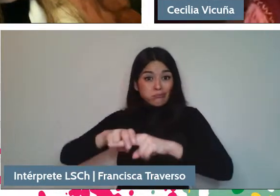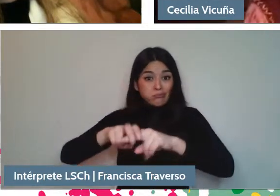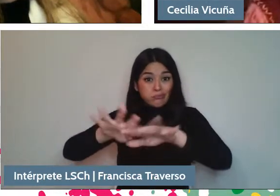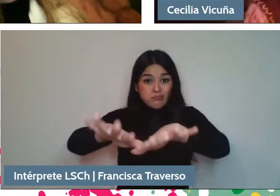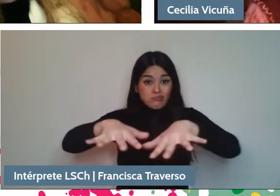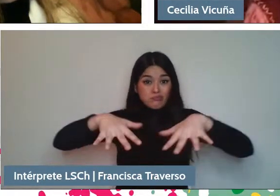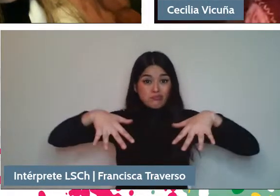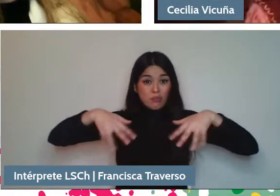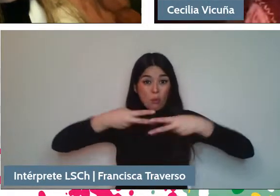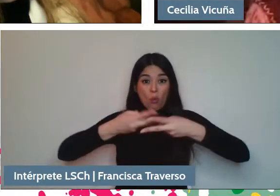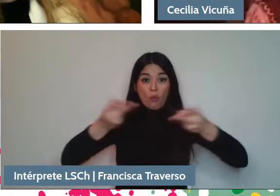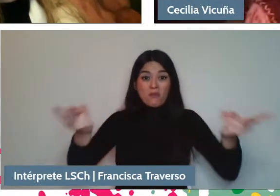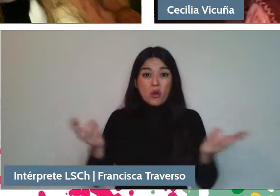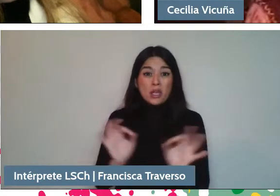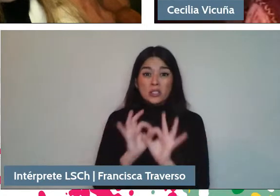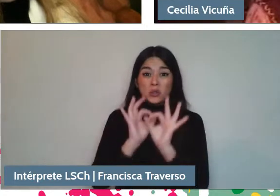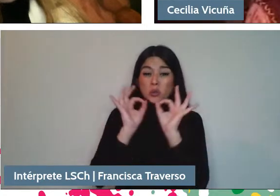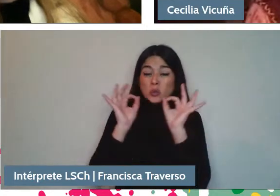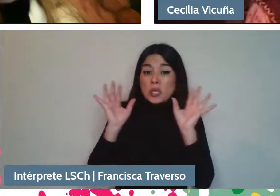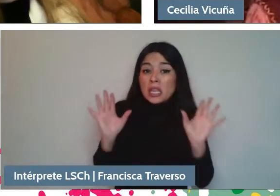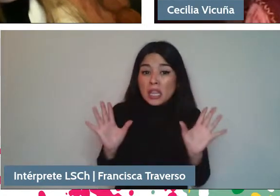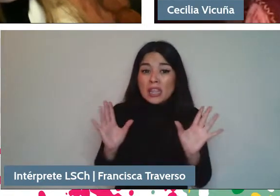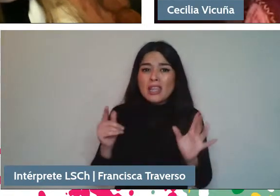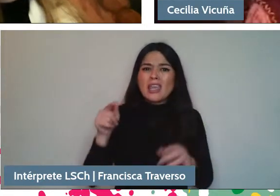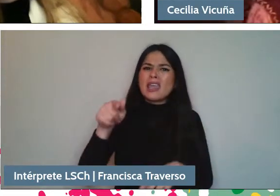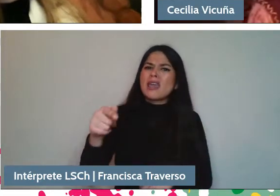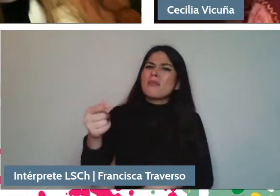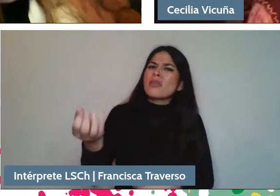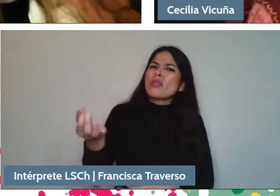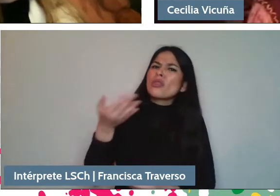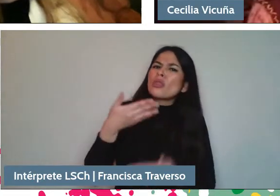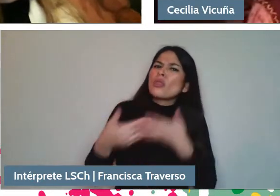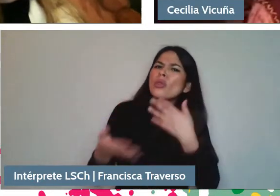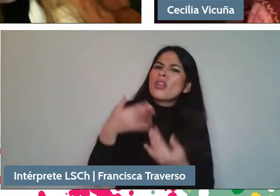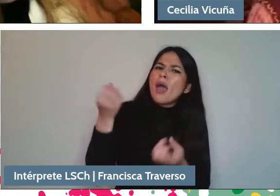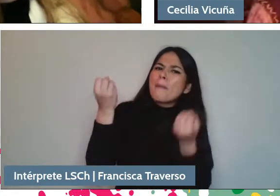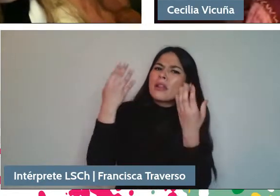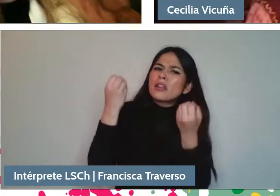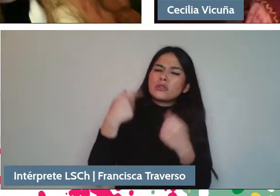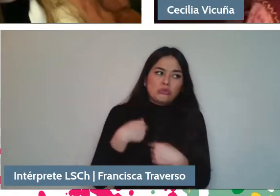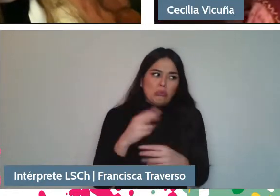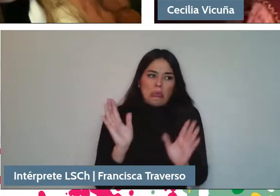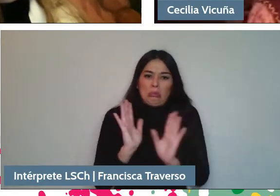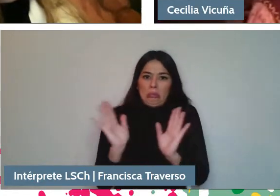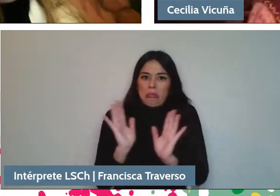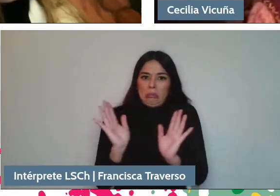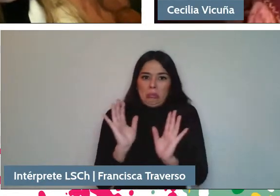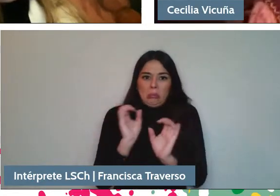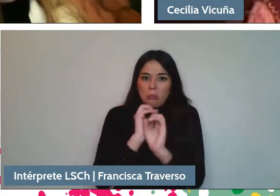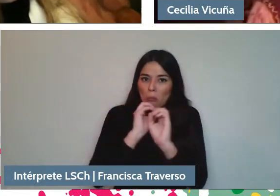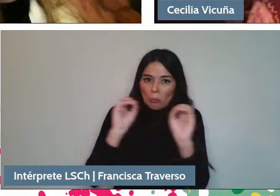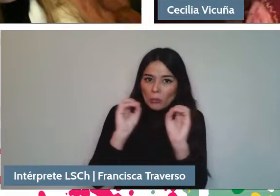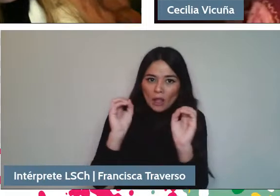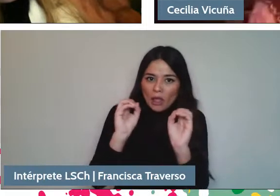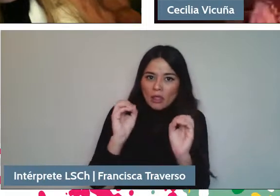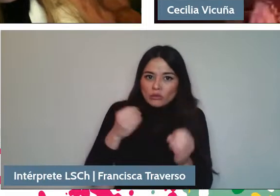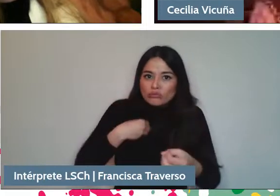Me pregunto: "¿Y tú dónde aprendiste a cantar así?" Yo dije: "No, yo no aprendí nada nunca, me sale así, no sé que es".